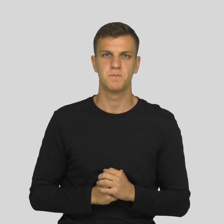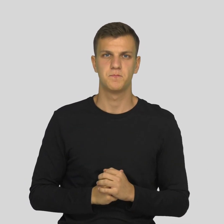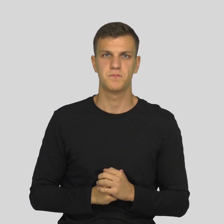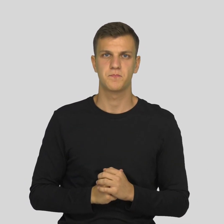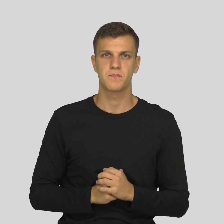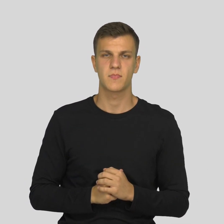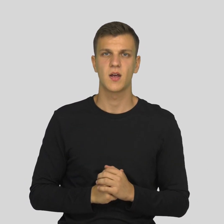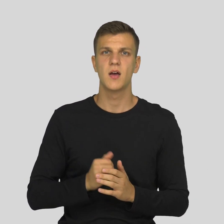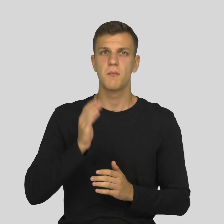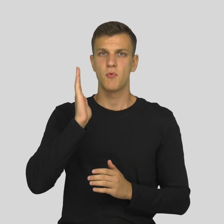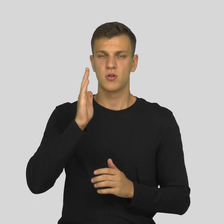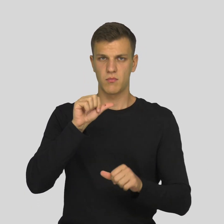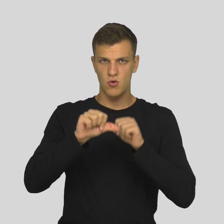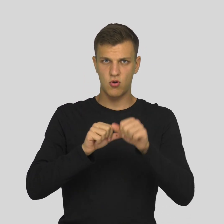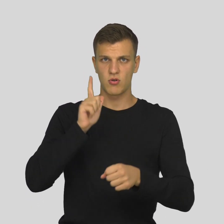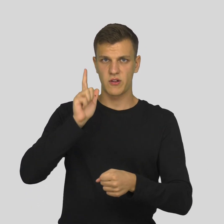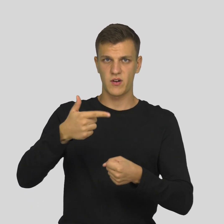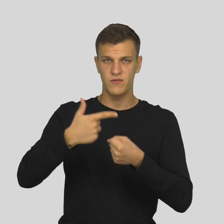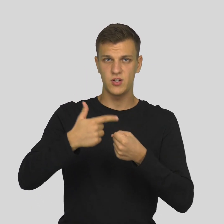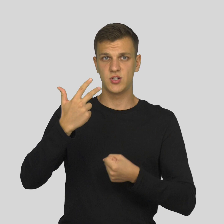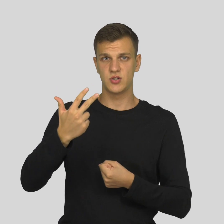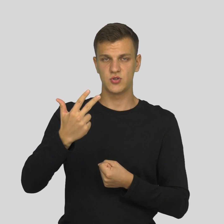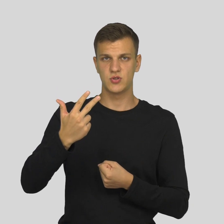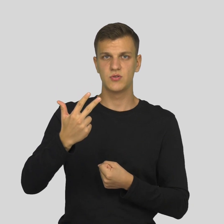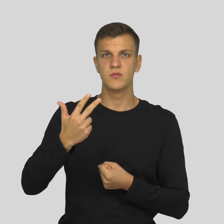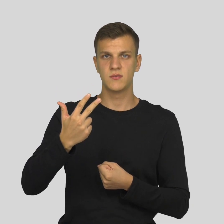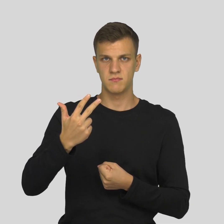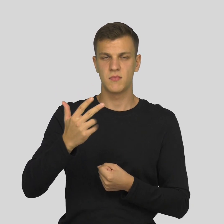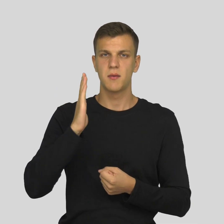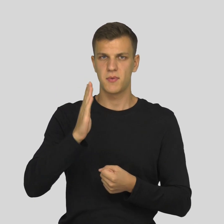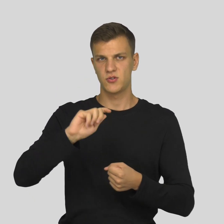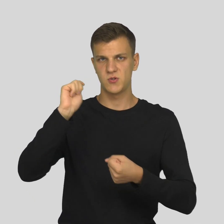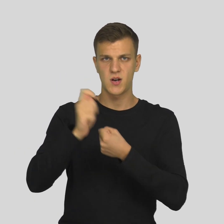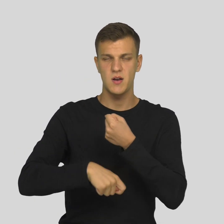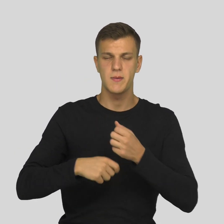W 2023 pierwsze kary —